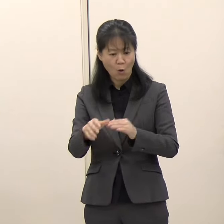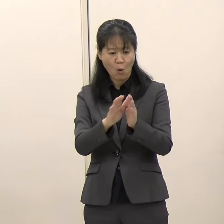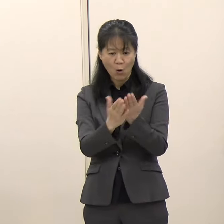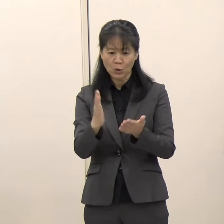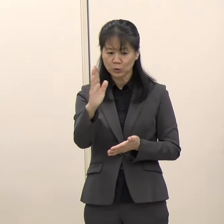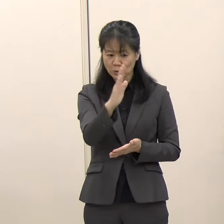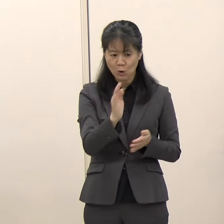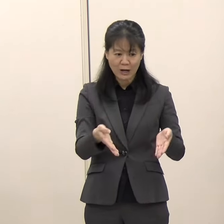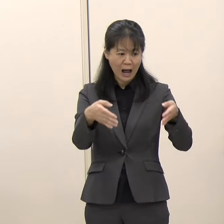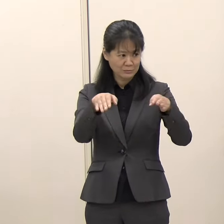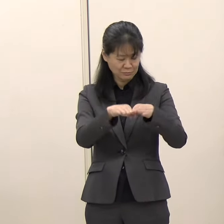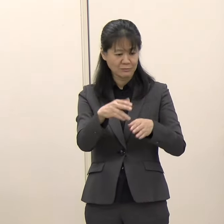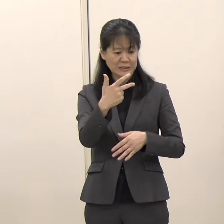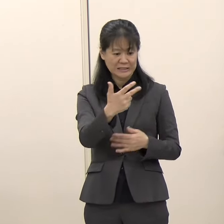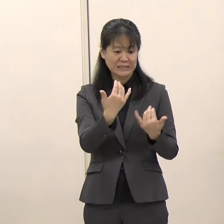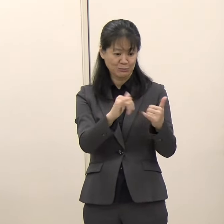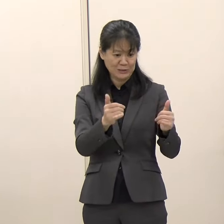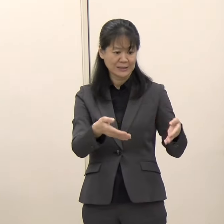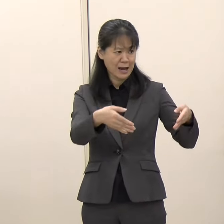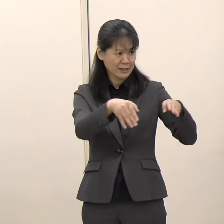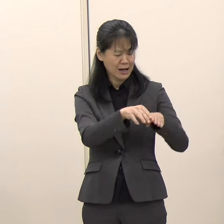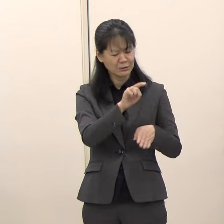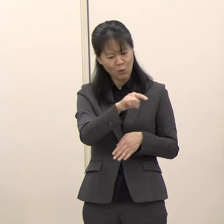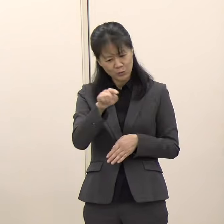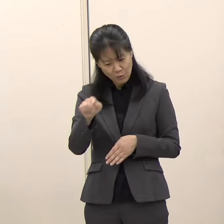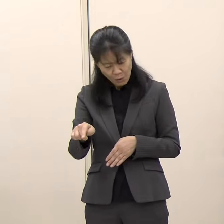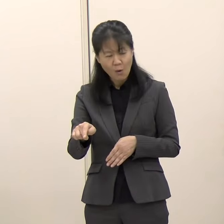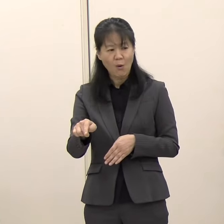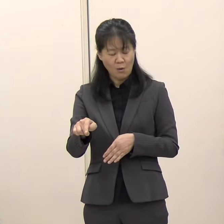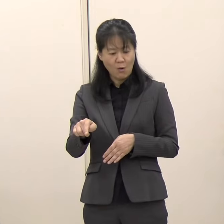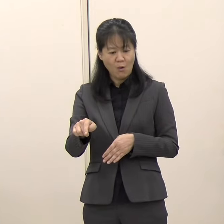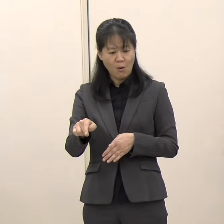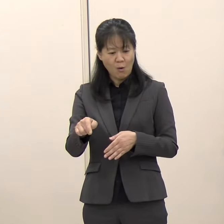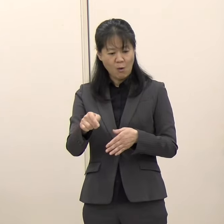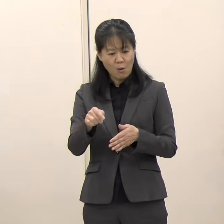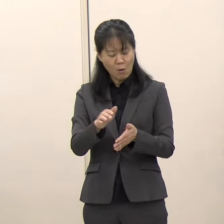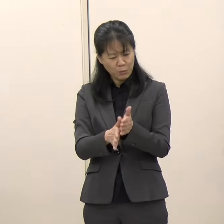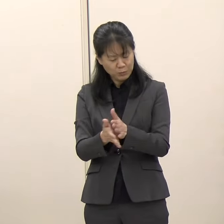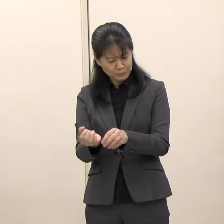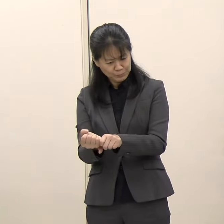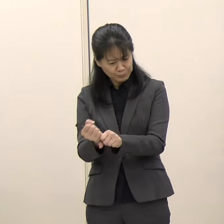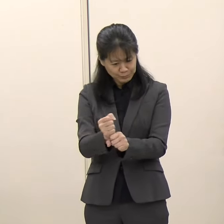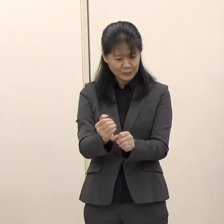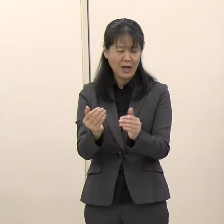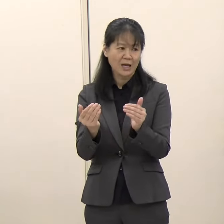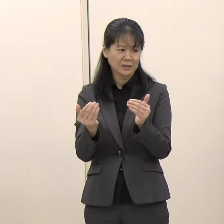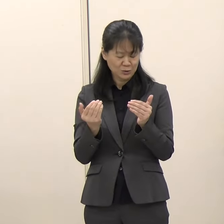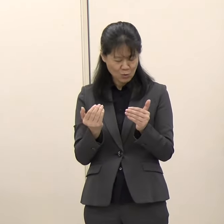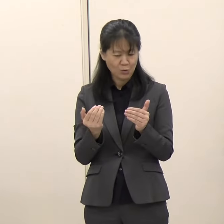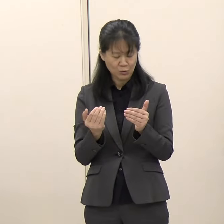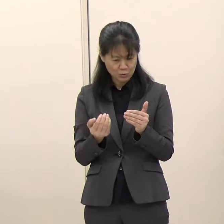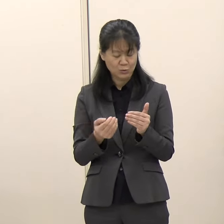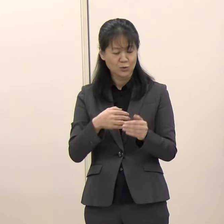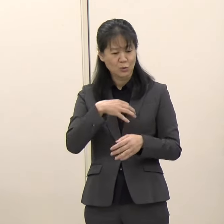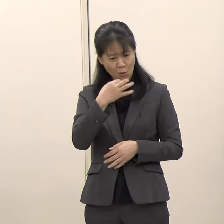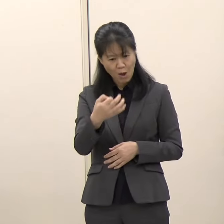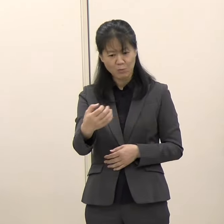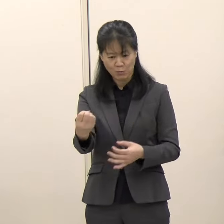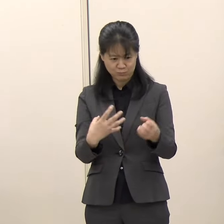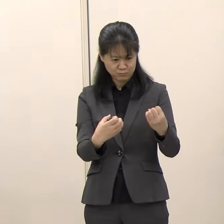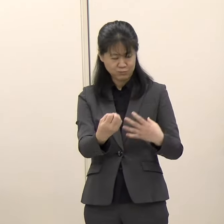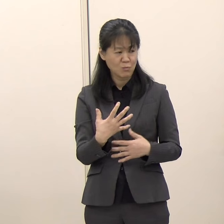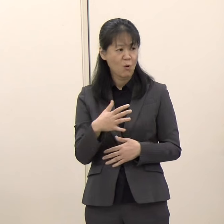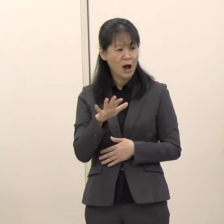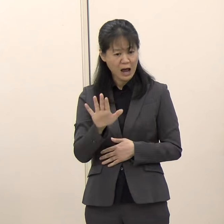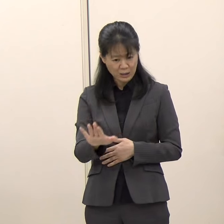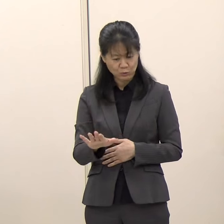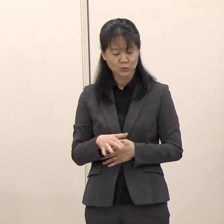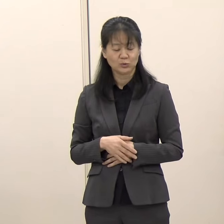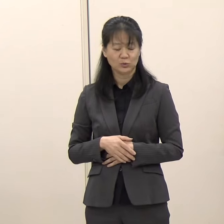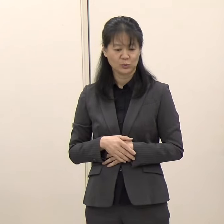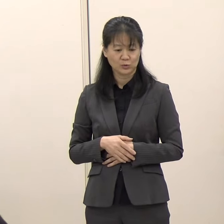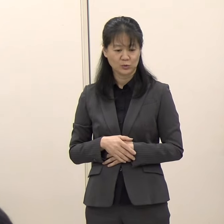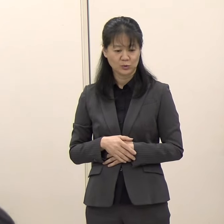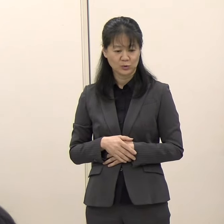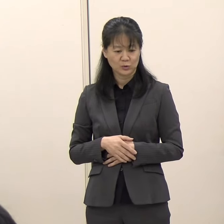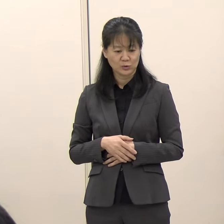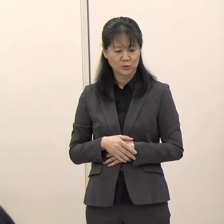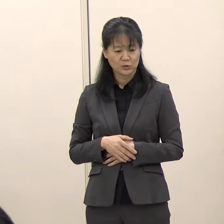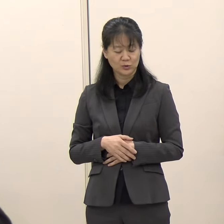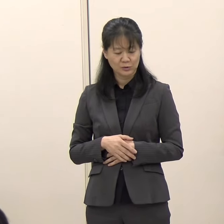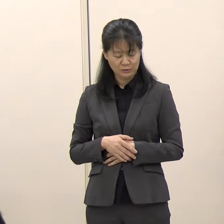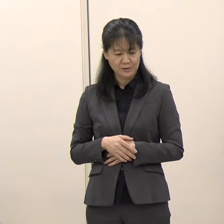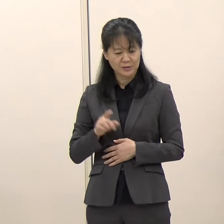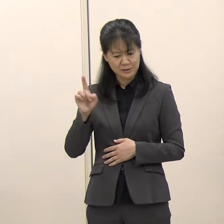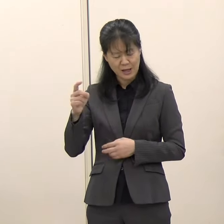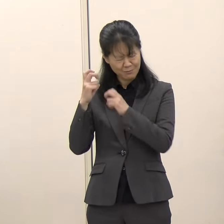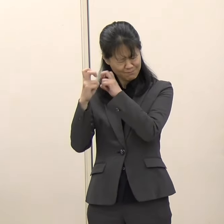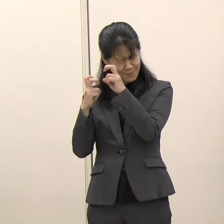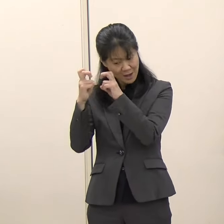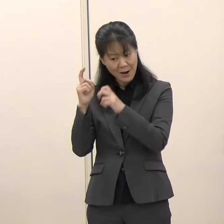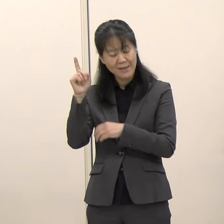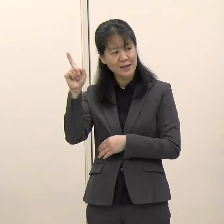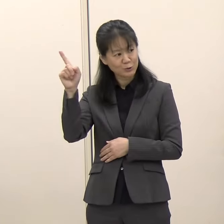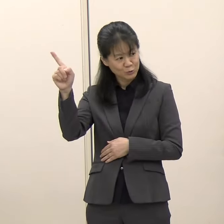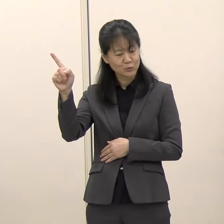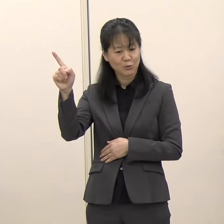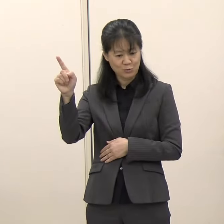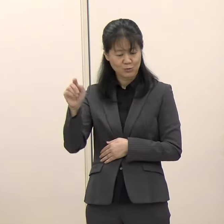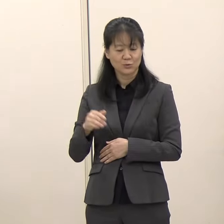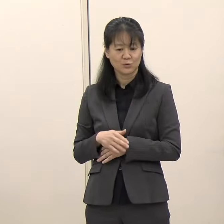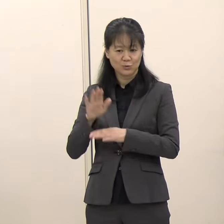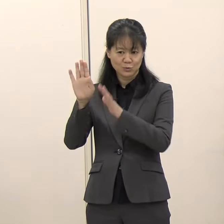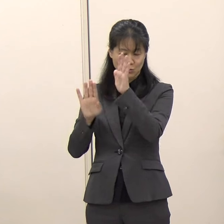非常に市民のお声も強く、それを踏まえて市議会のご決議もあります。こういう、はざまで非常に悩まれているというのは、私も受け止めました。